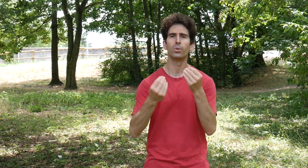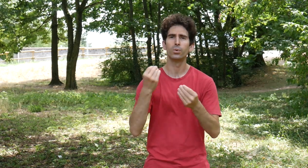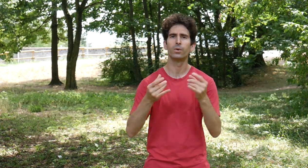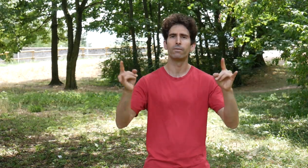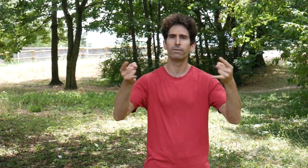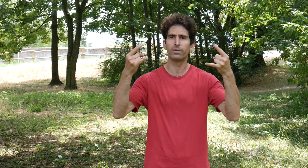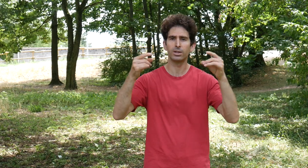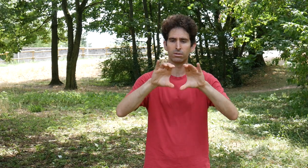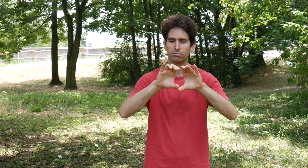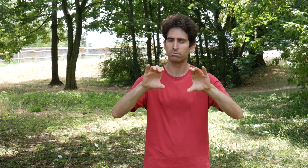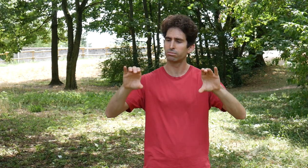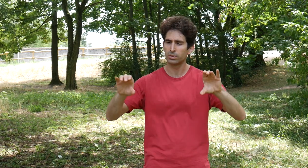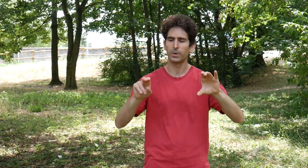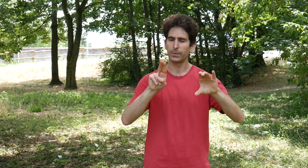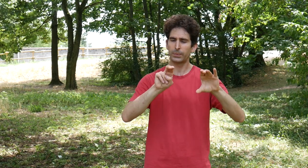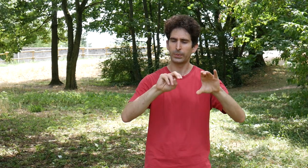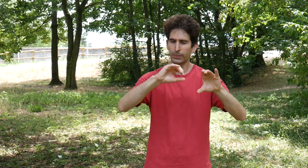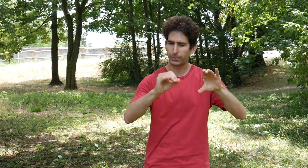Ou dans le chambranle des fenêtres.